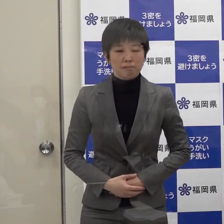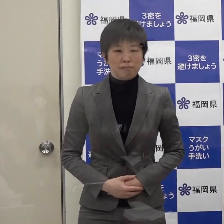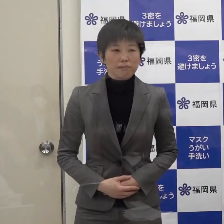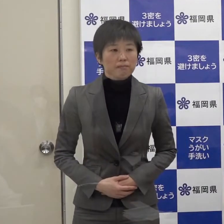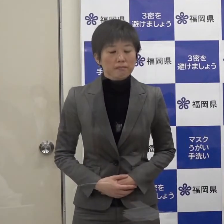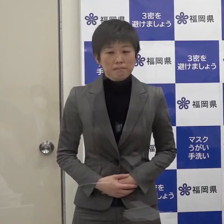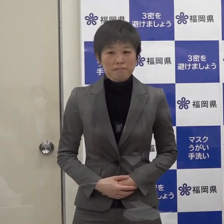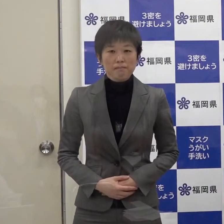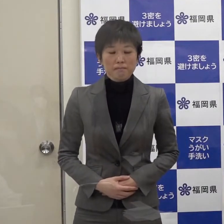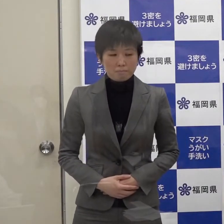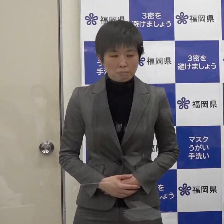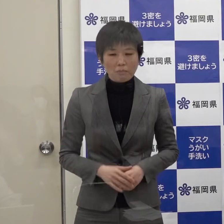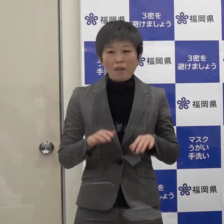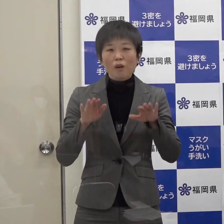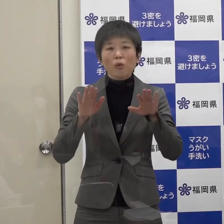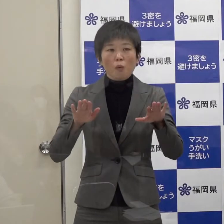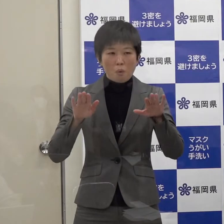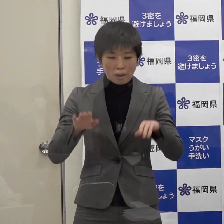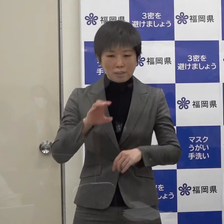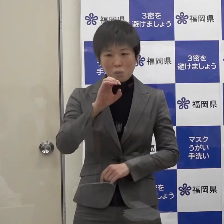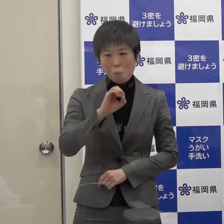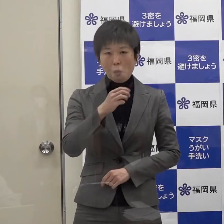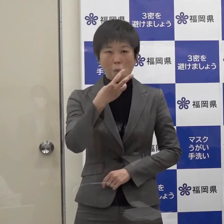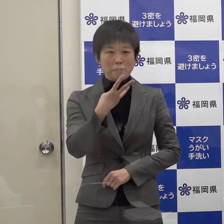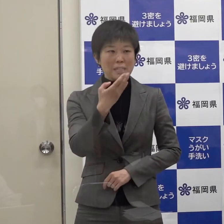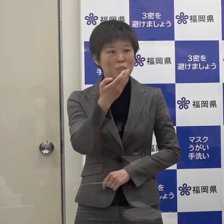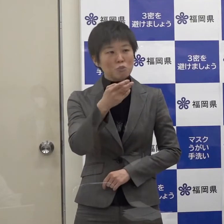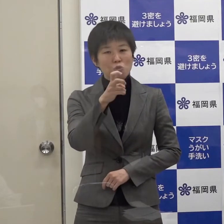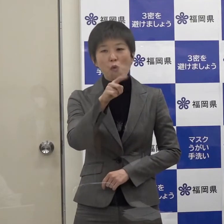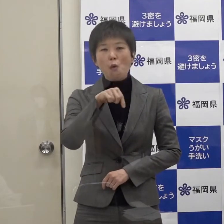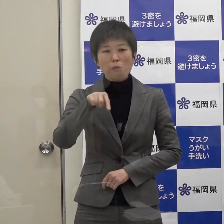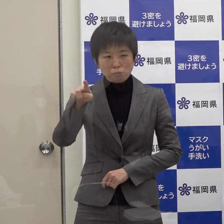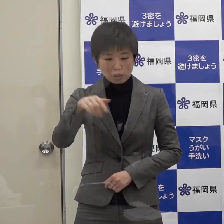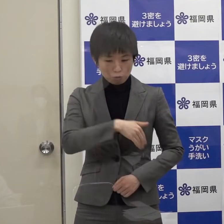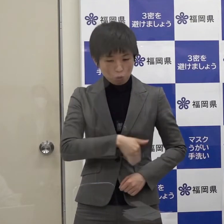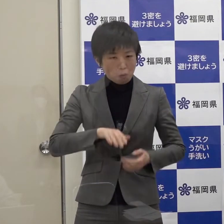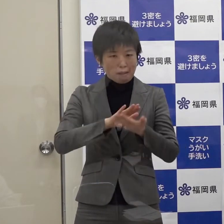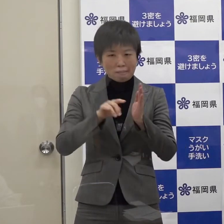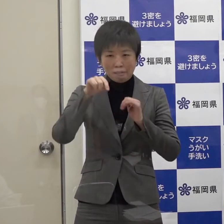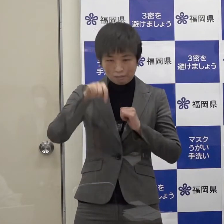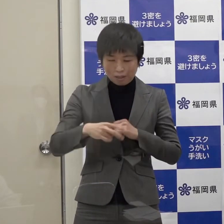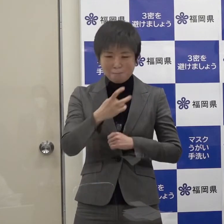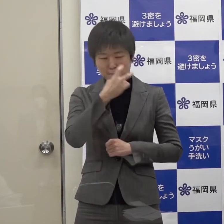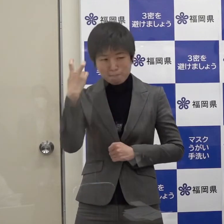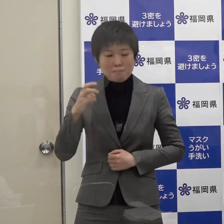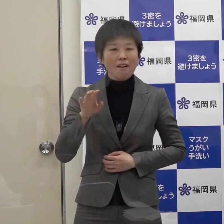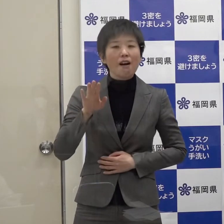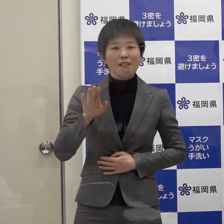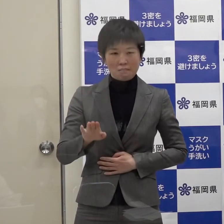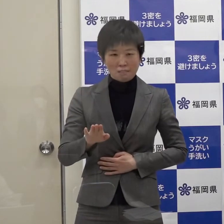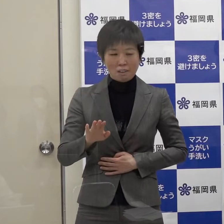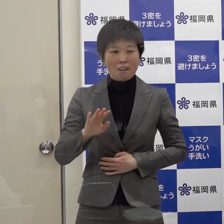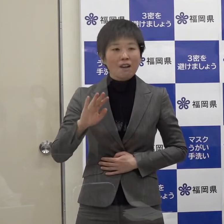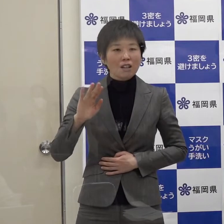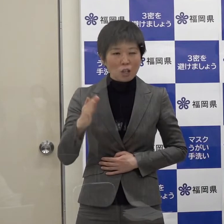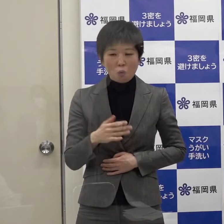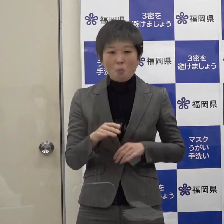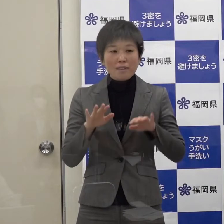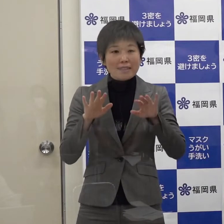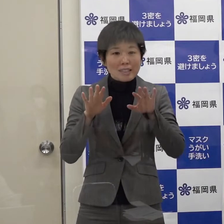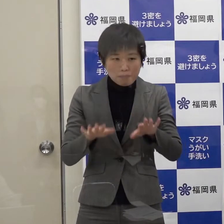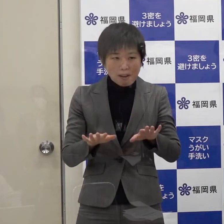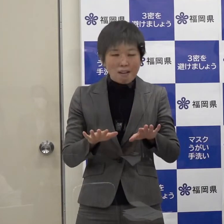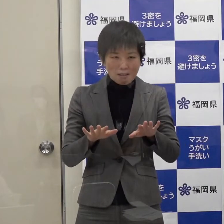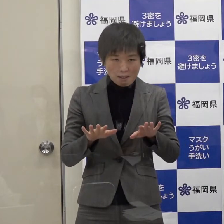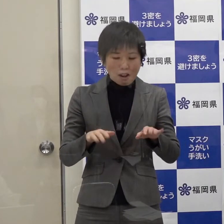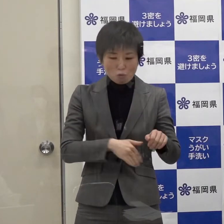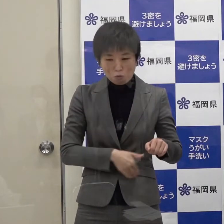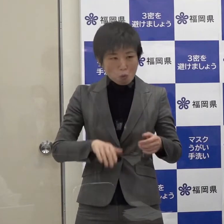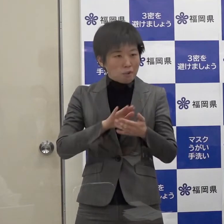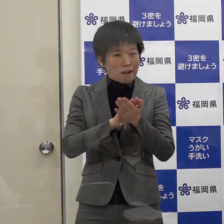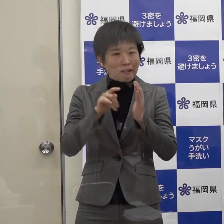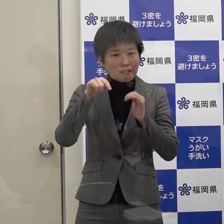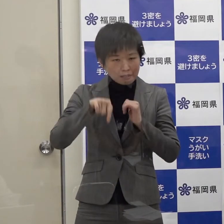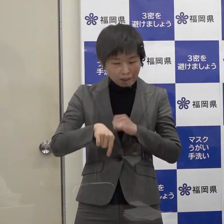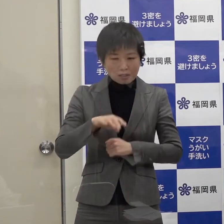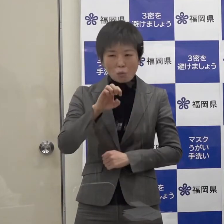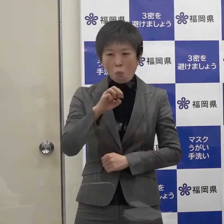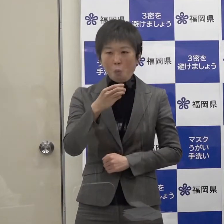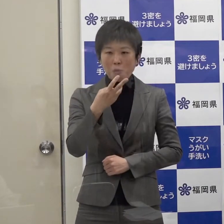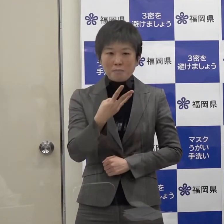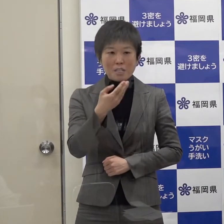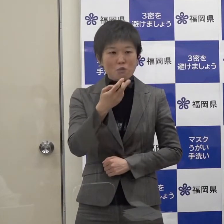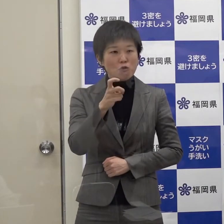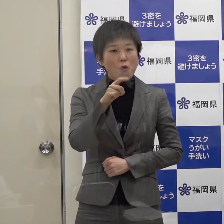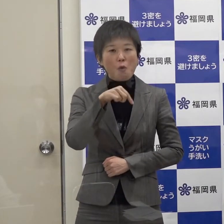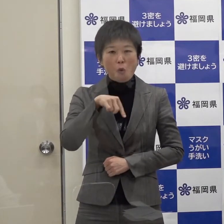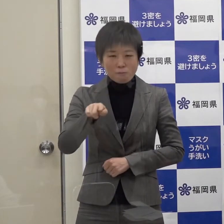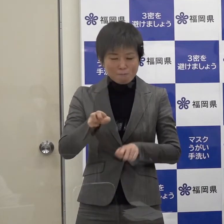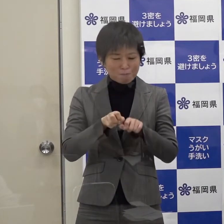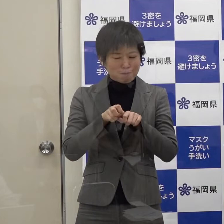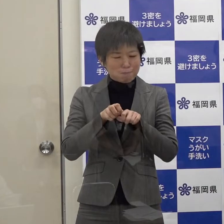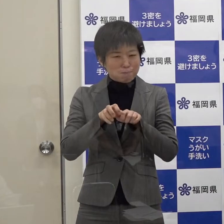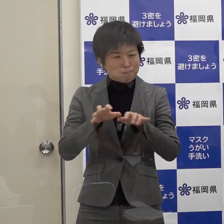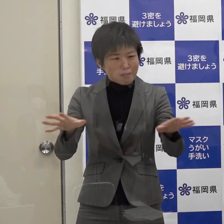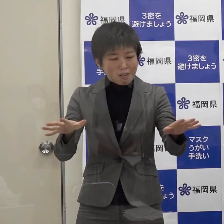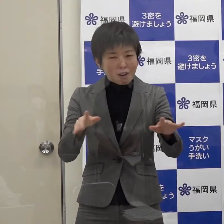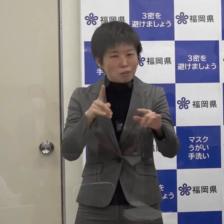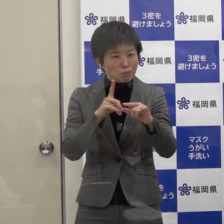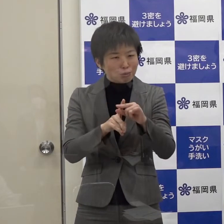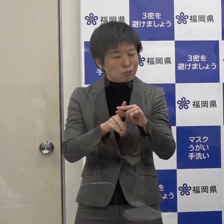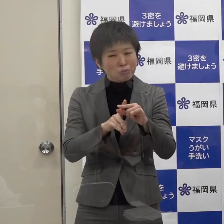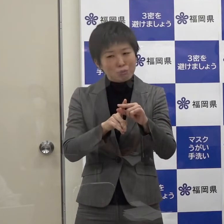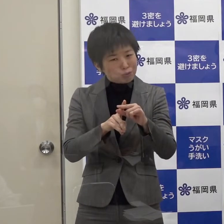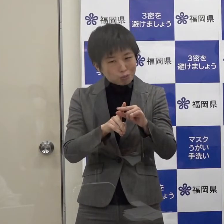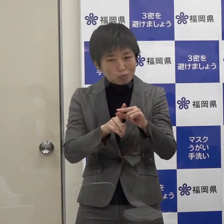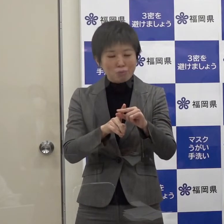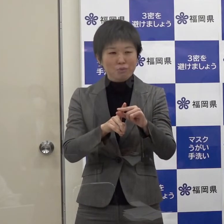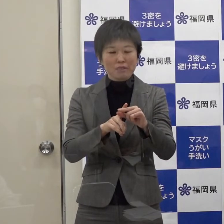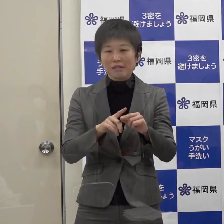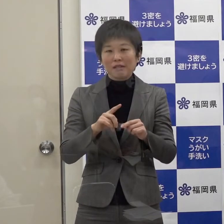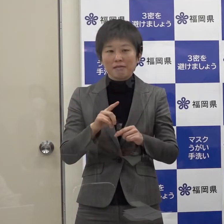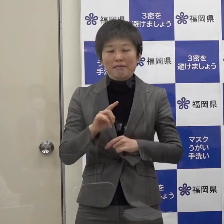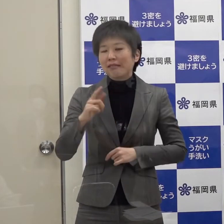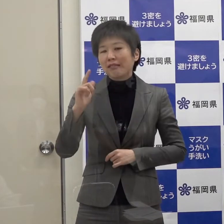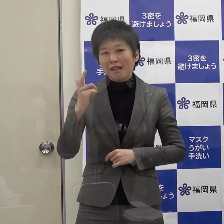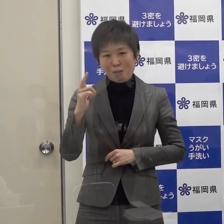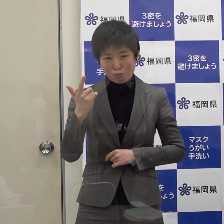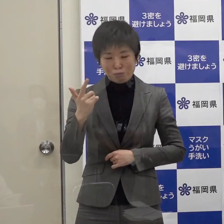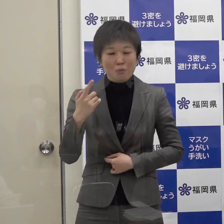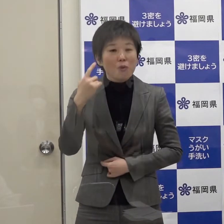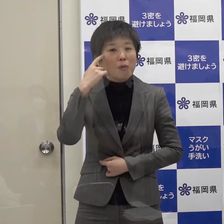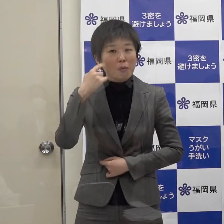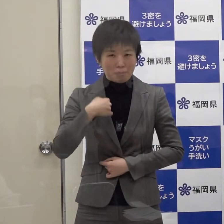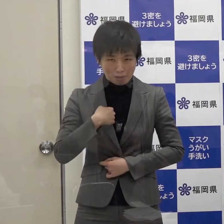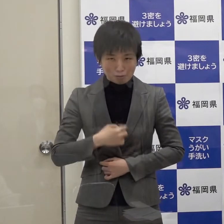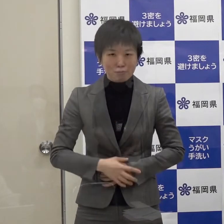今回 オミクロン株が本県で発見をされたわけですが 直ちにオミクロン株が市中で 県内でまん延をしている状況ではないと考えています